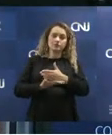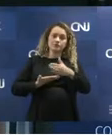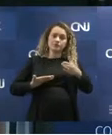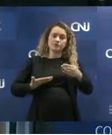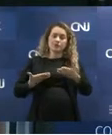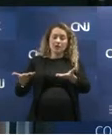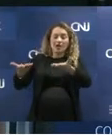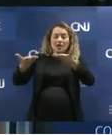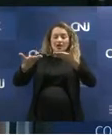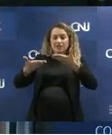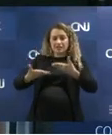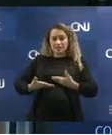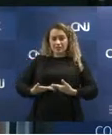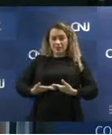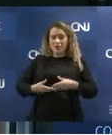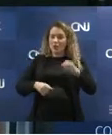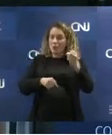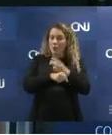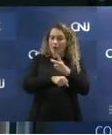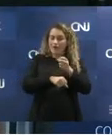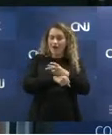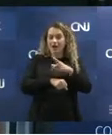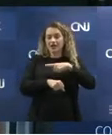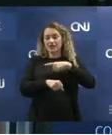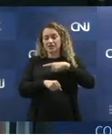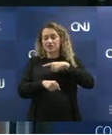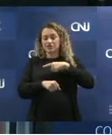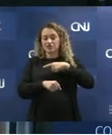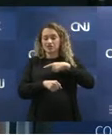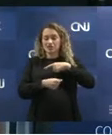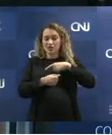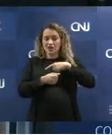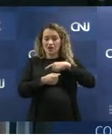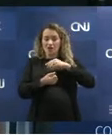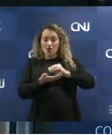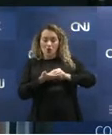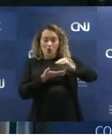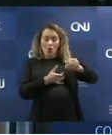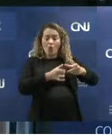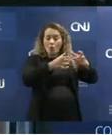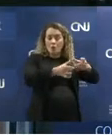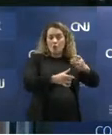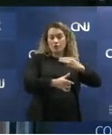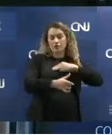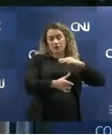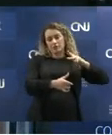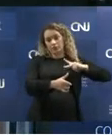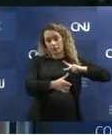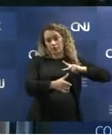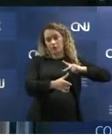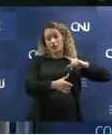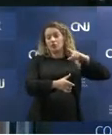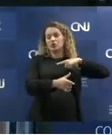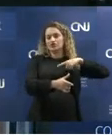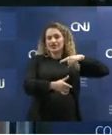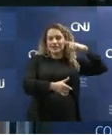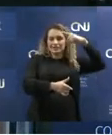em uma vaga que havia sido destinada ao Ministério Público. Naquele momento, tinha a ciência absoluta que, pelo princípio da alternância,